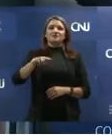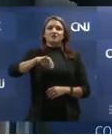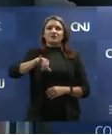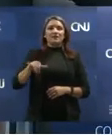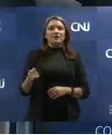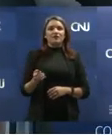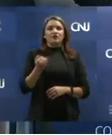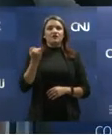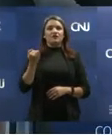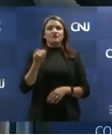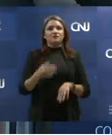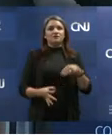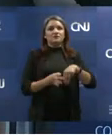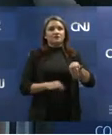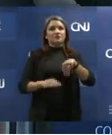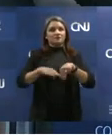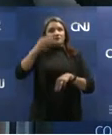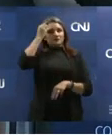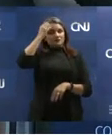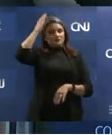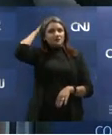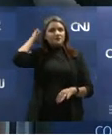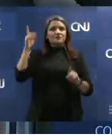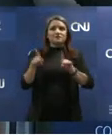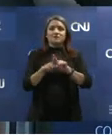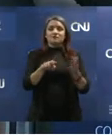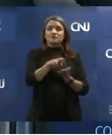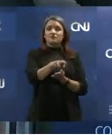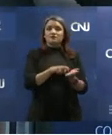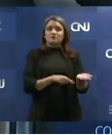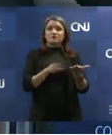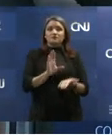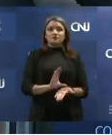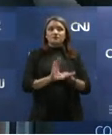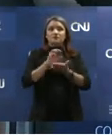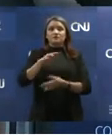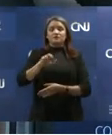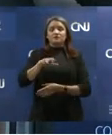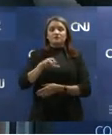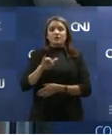Santíssimo Senhor Relator e Conselheiro Márcio Luiz Freitas. Sentido Senhor